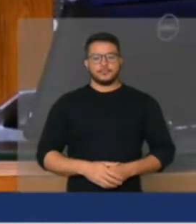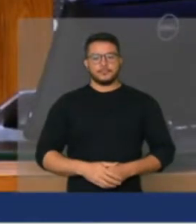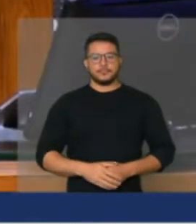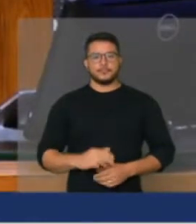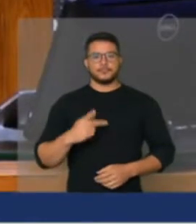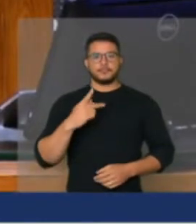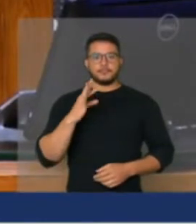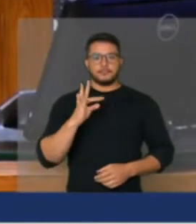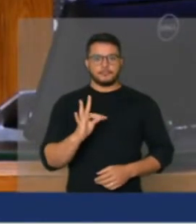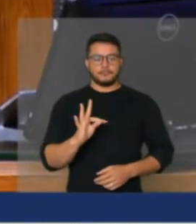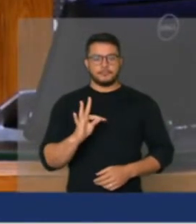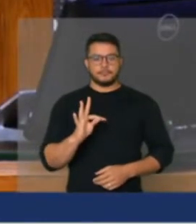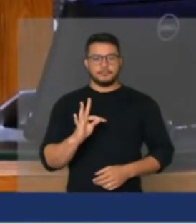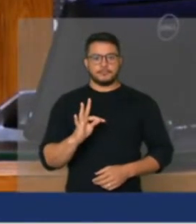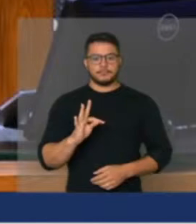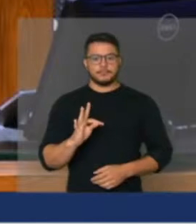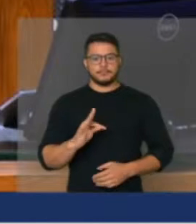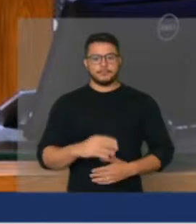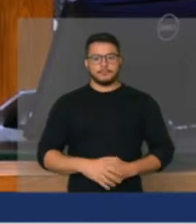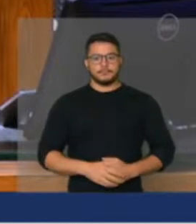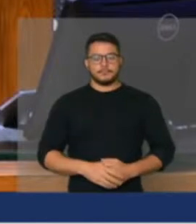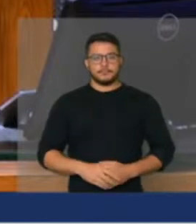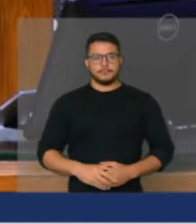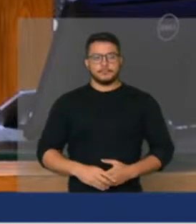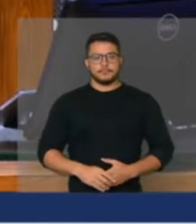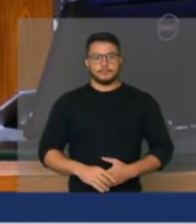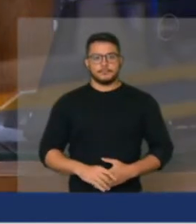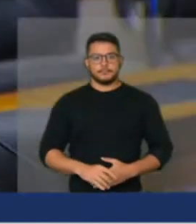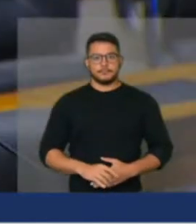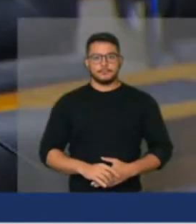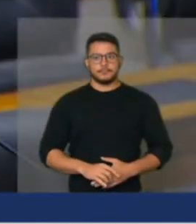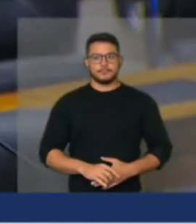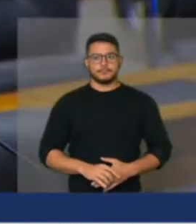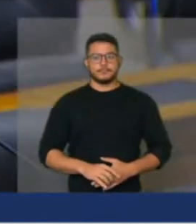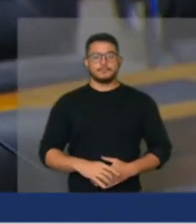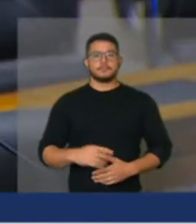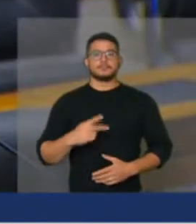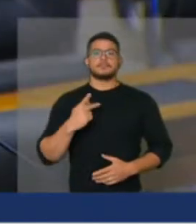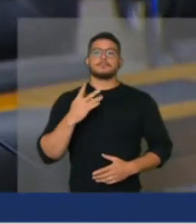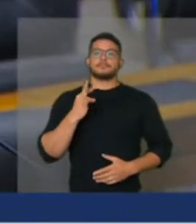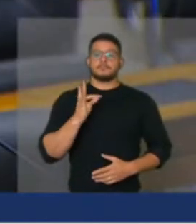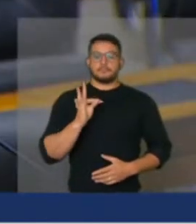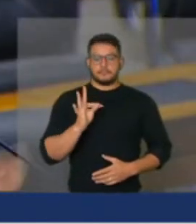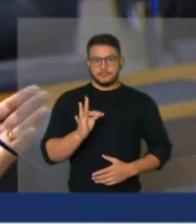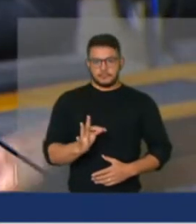PARTIDO SIGNATÁRIO JUNTO COM OUTROS PARTIDOS DA OPOSIÇÃO DESTE REQUERIMENTO DE CONVOCAÇÃO DO MINISTRO PAULO